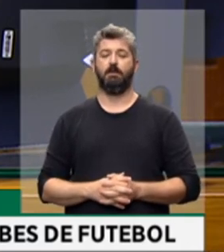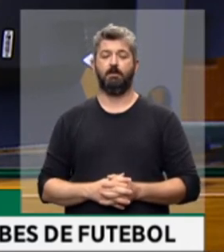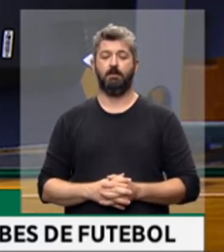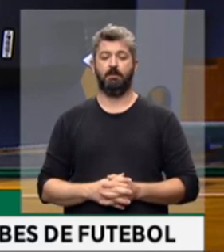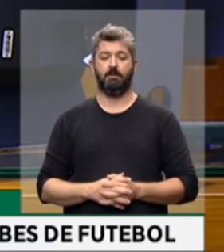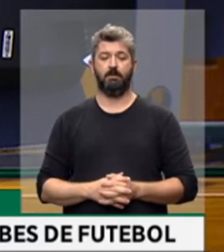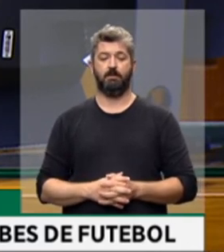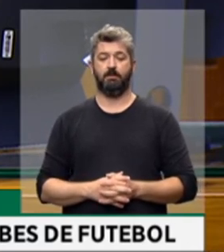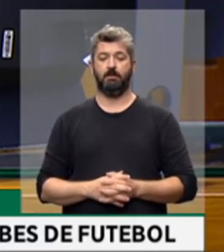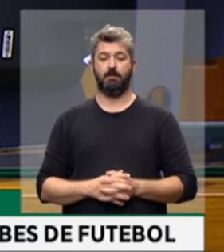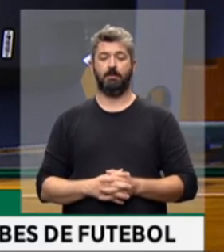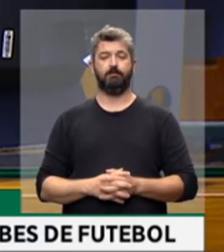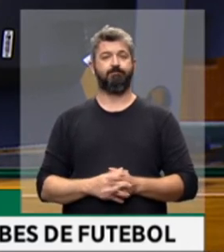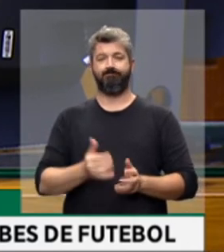SENTIDO NÓS VOTARMOS EM BLOCO AGORA É ... O RELATÓRIO DO